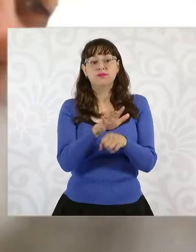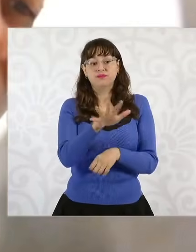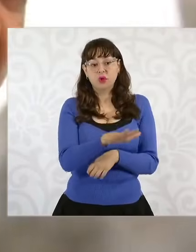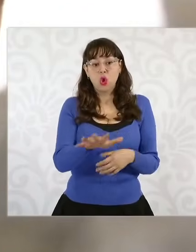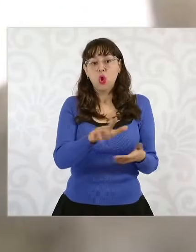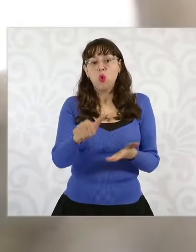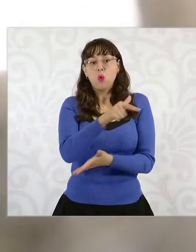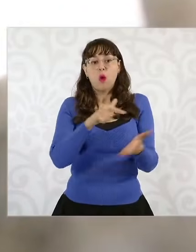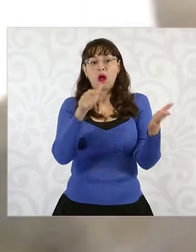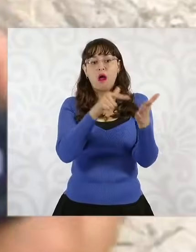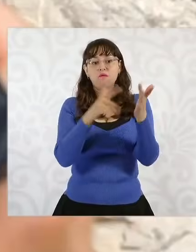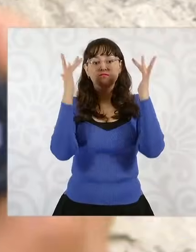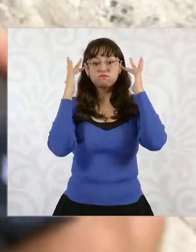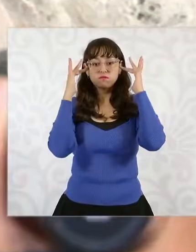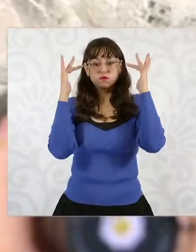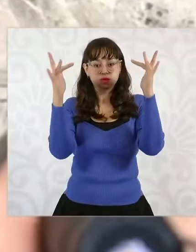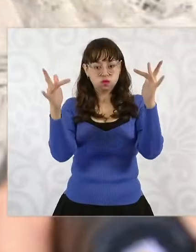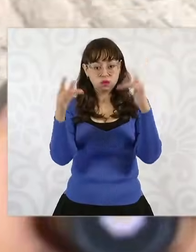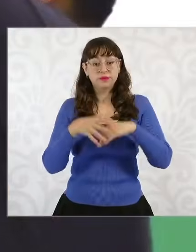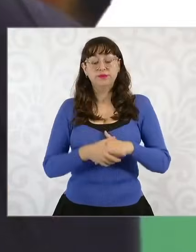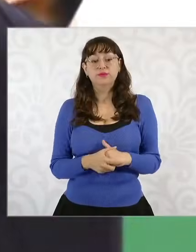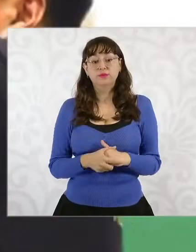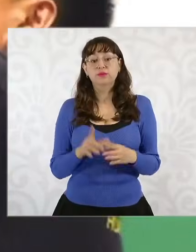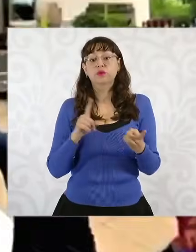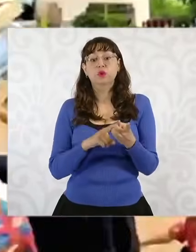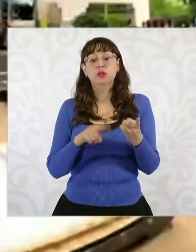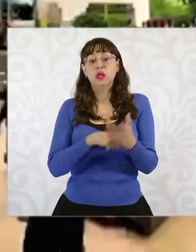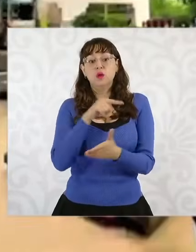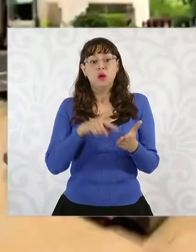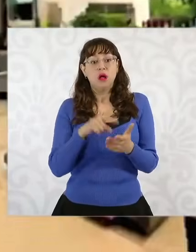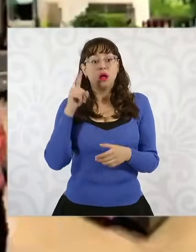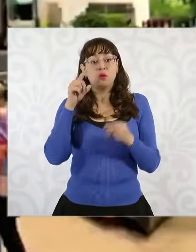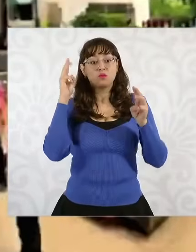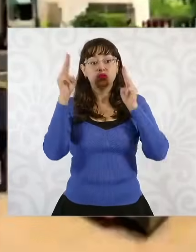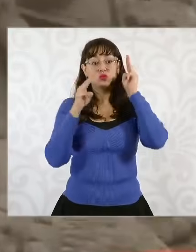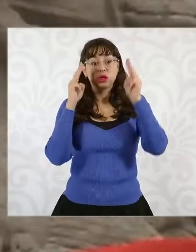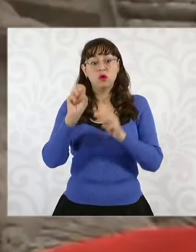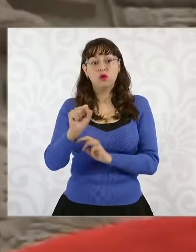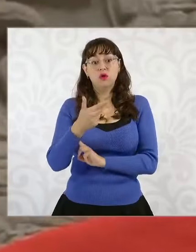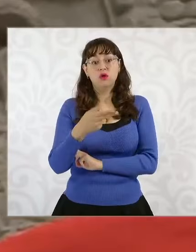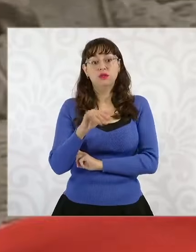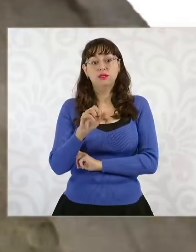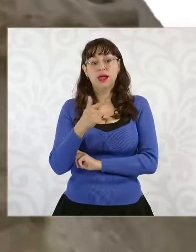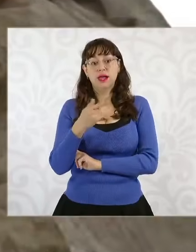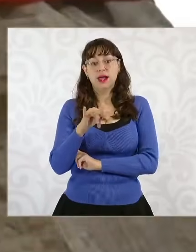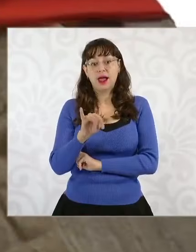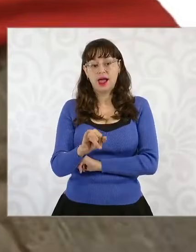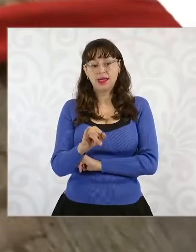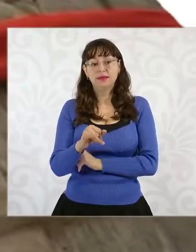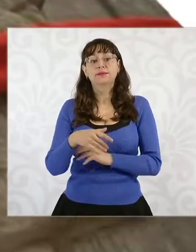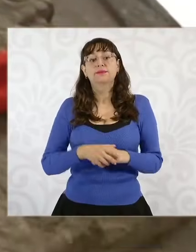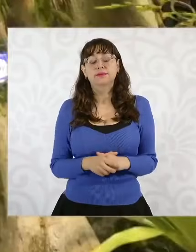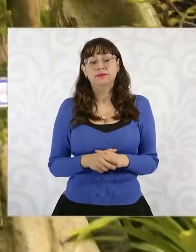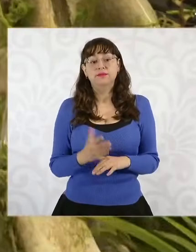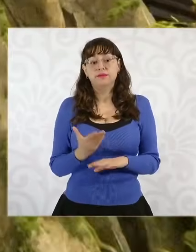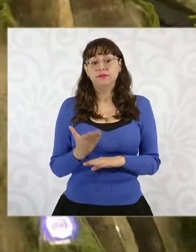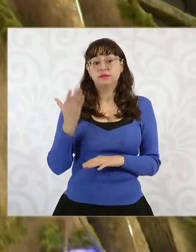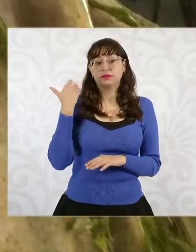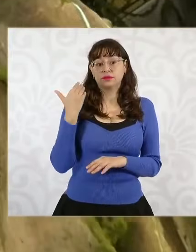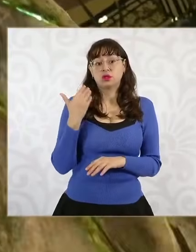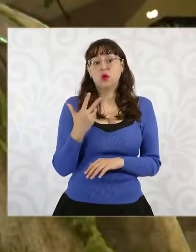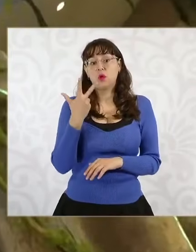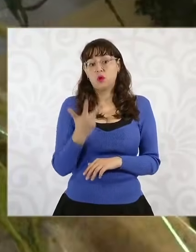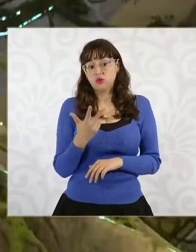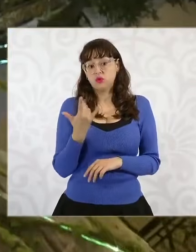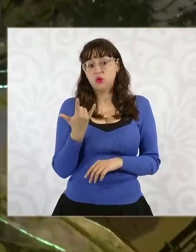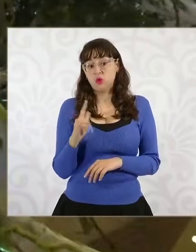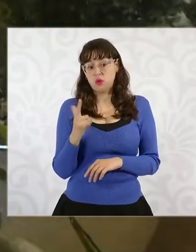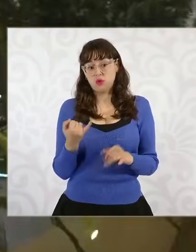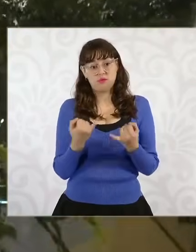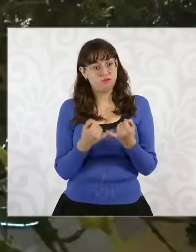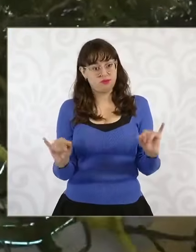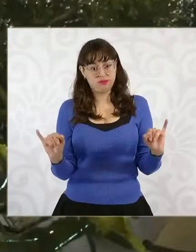sagrados y se encuentra en el museo de Shangai. fue inaugurada el 8 de julio y pues prácticamente